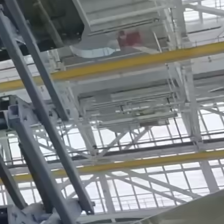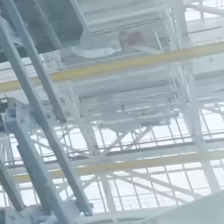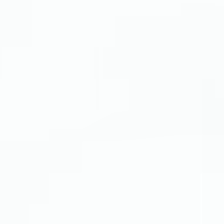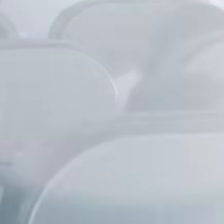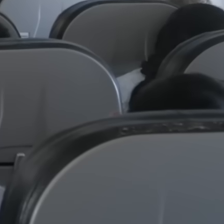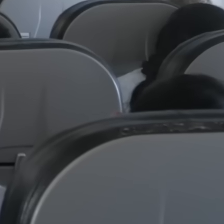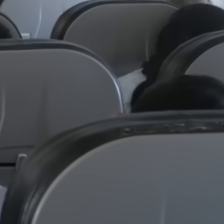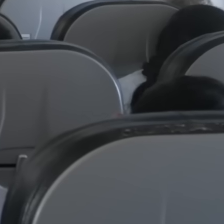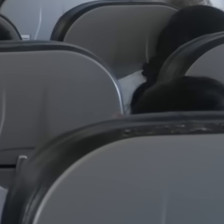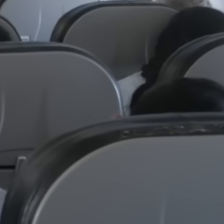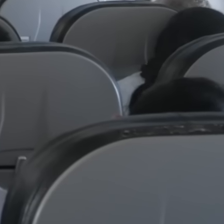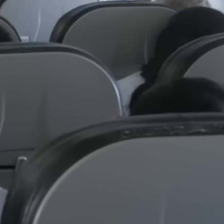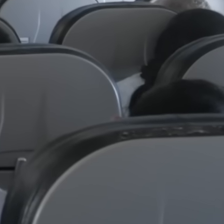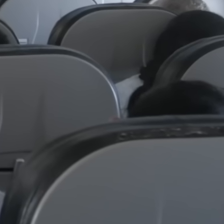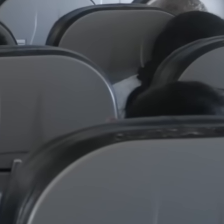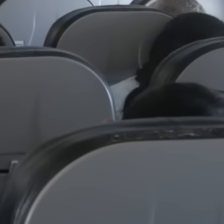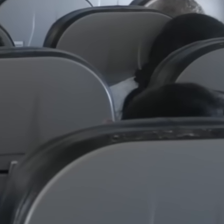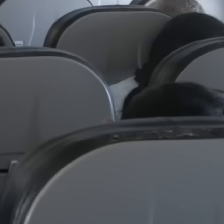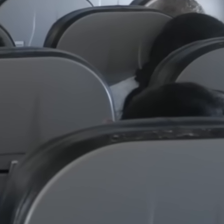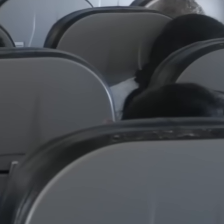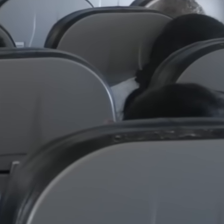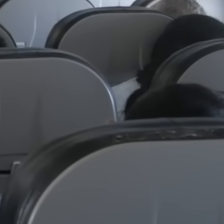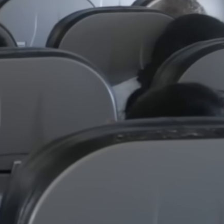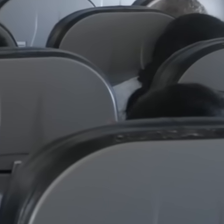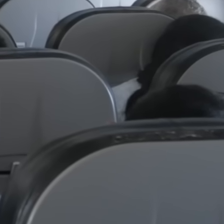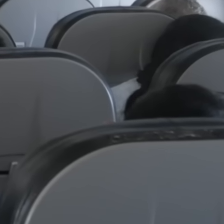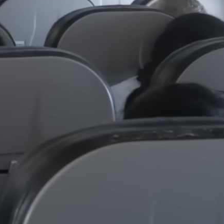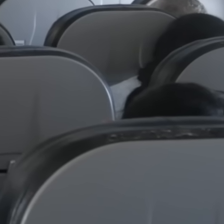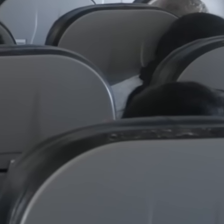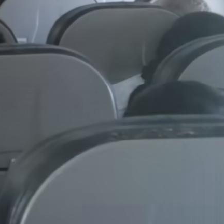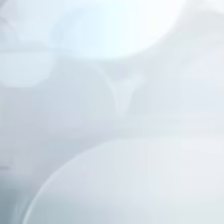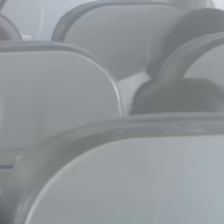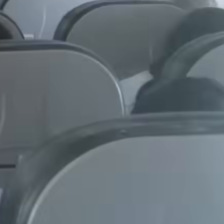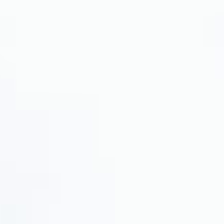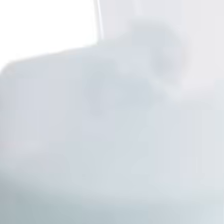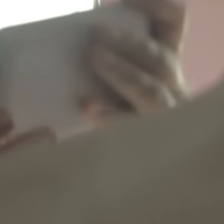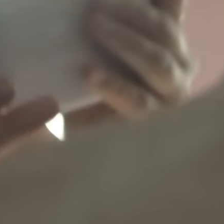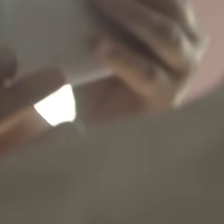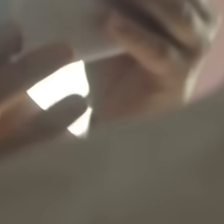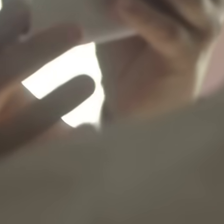como una opción de transporte aéreo accesible con precios muy económicos para todos los mexicanos.